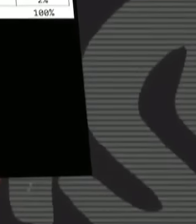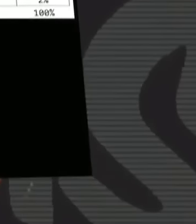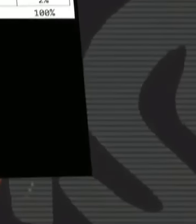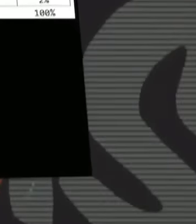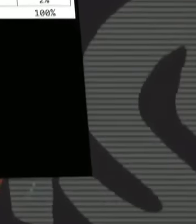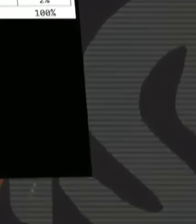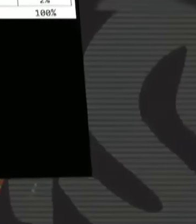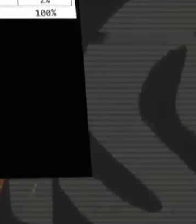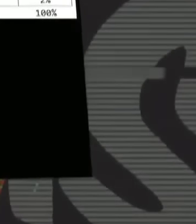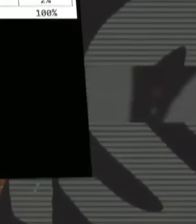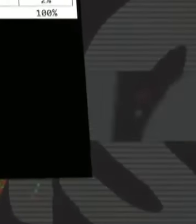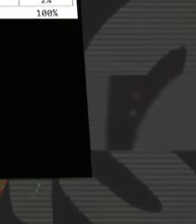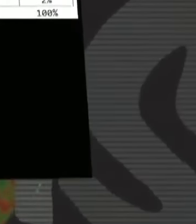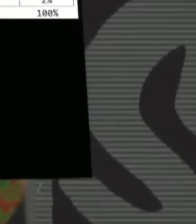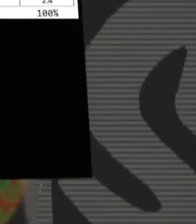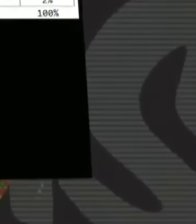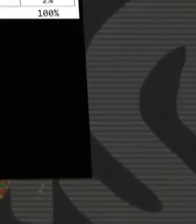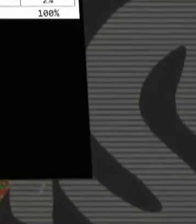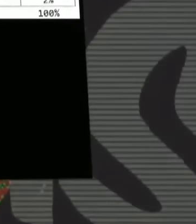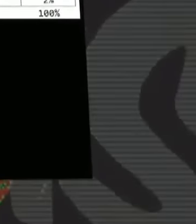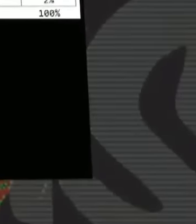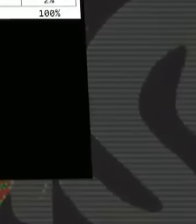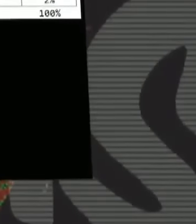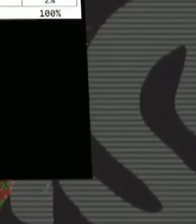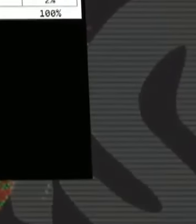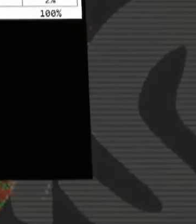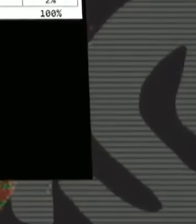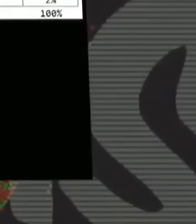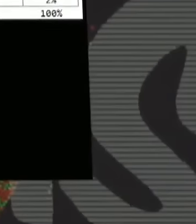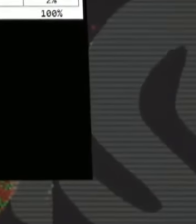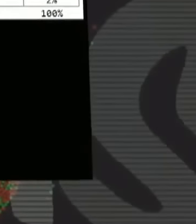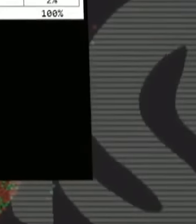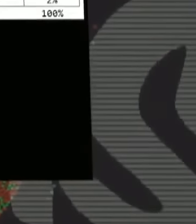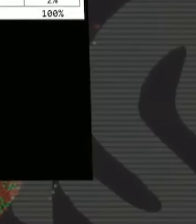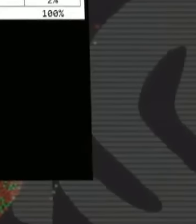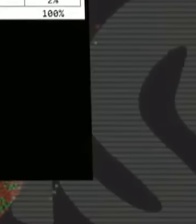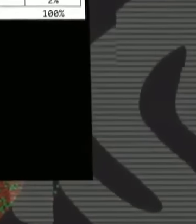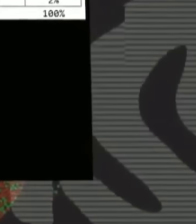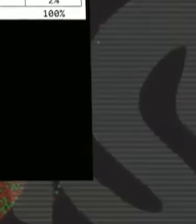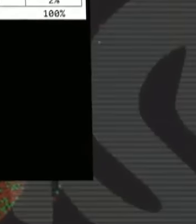campaña coordinada de desinformación en la red social X con el uso de bots en México y en el